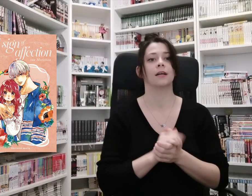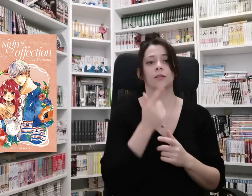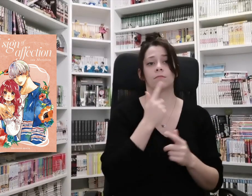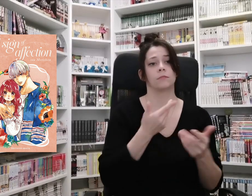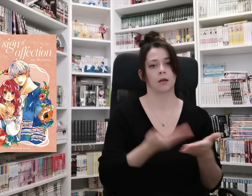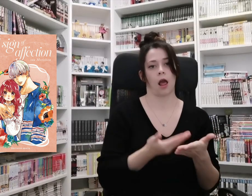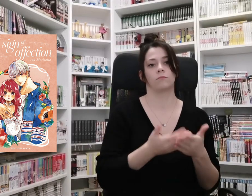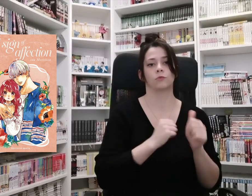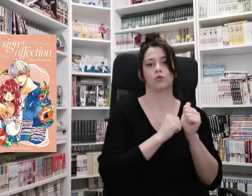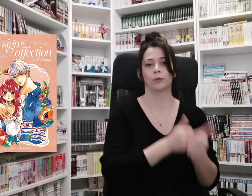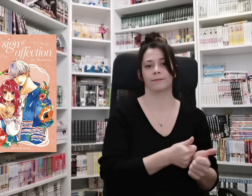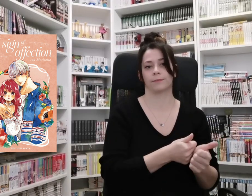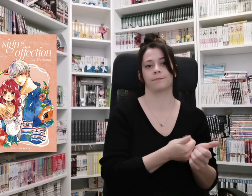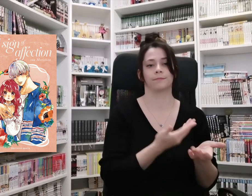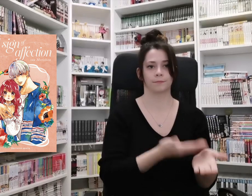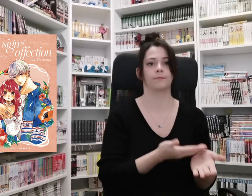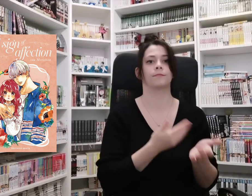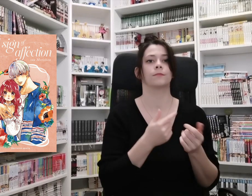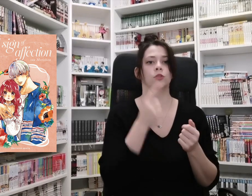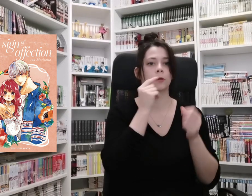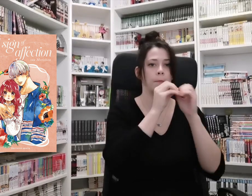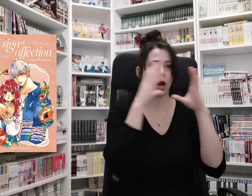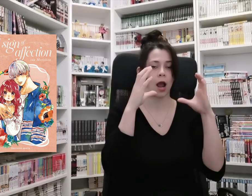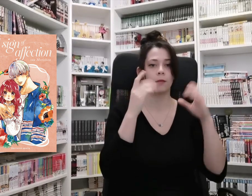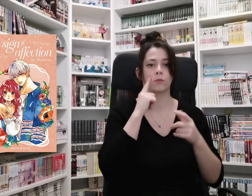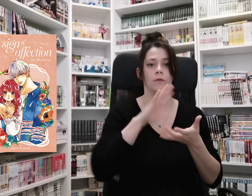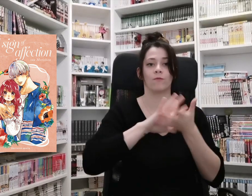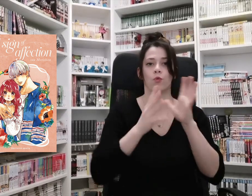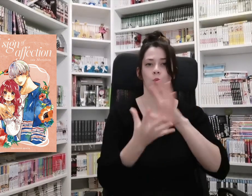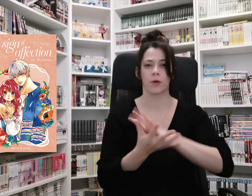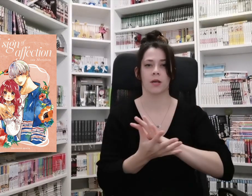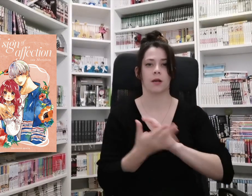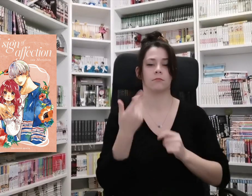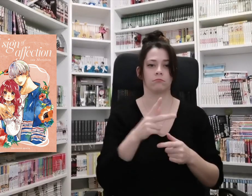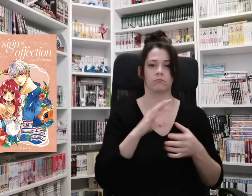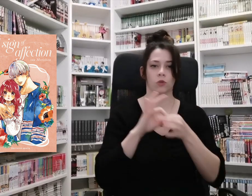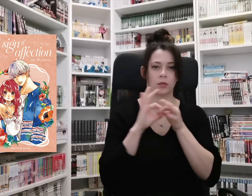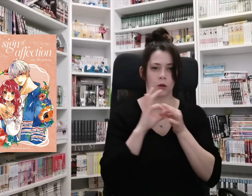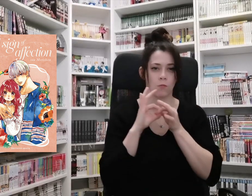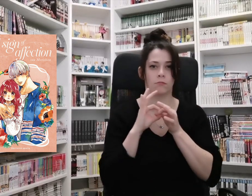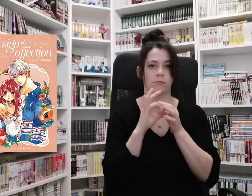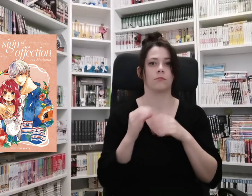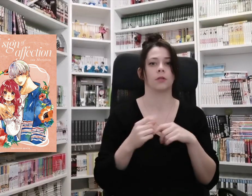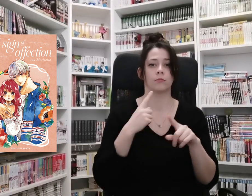On va suivre dans ce manga… l'évolution de leur relation…